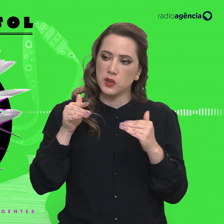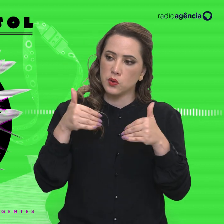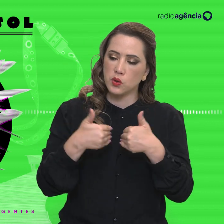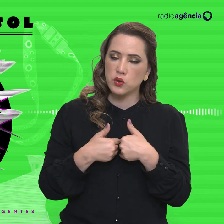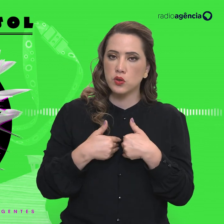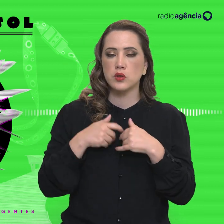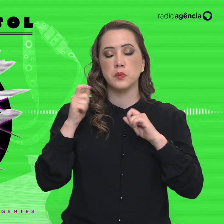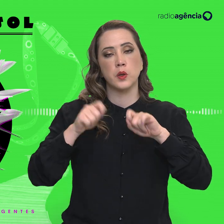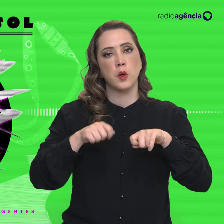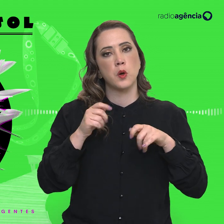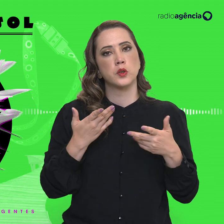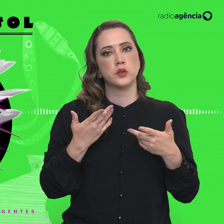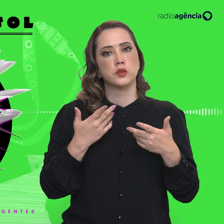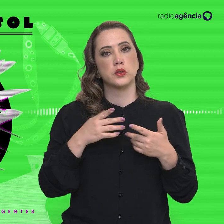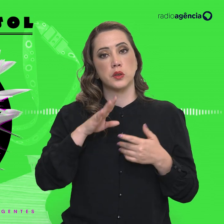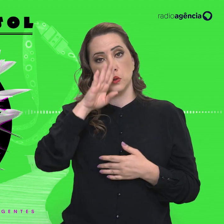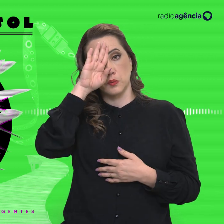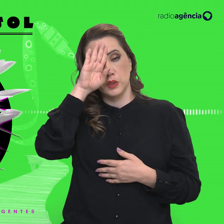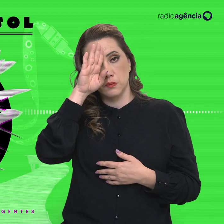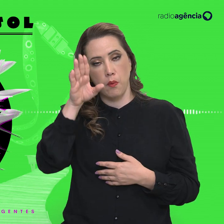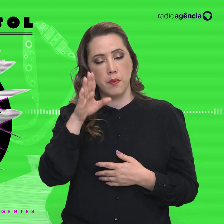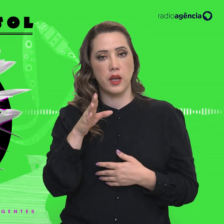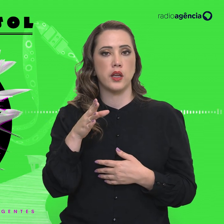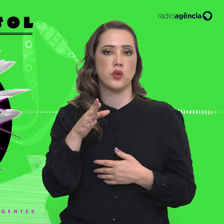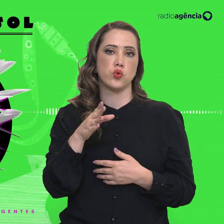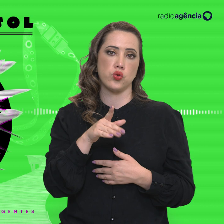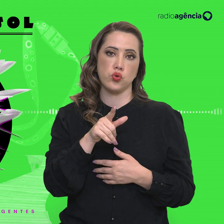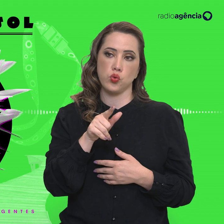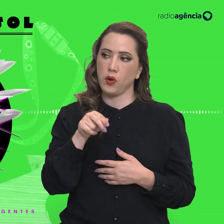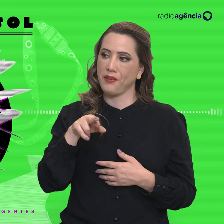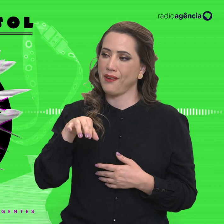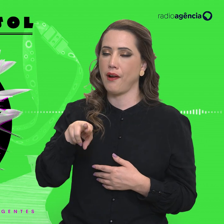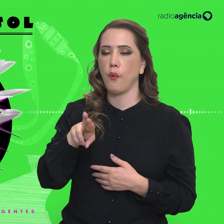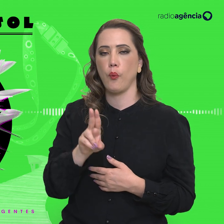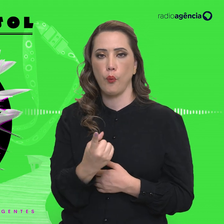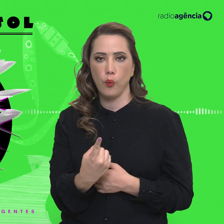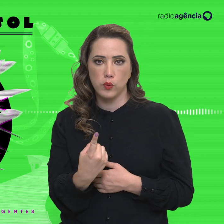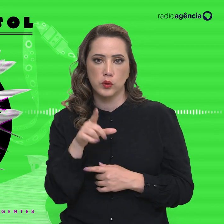principalmente os autistas de grau 1, que é o meu caso, costumam ter um mecanismo de